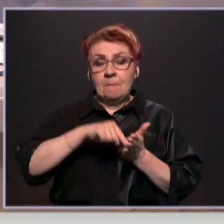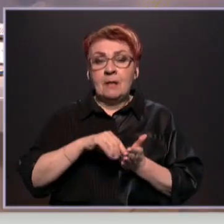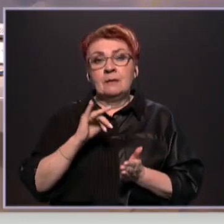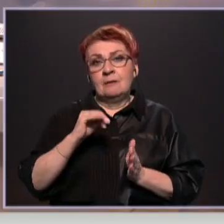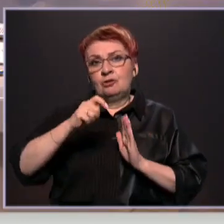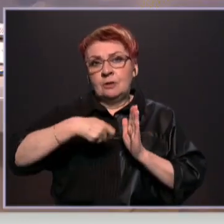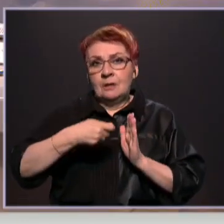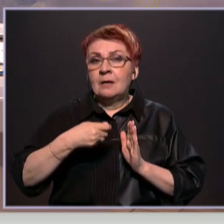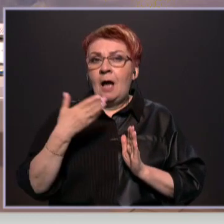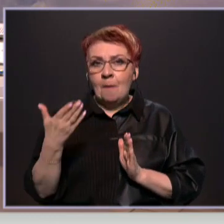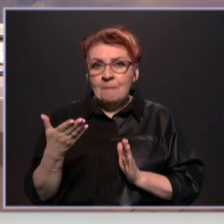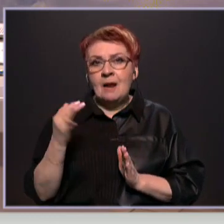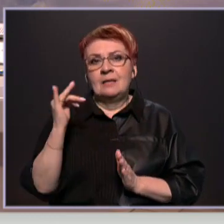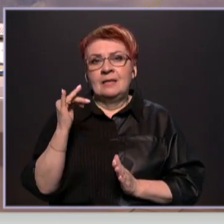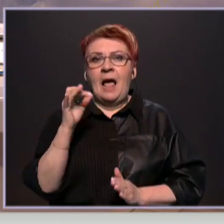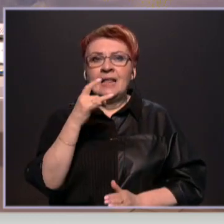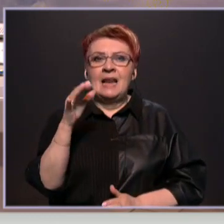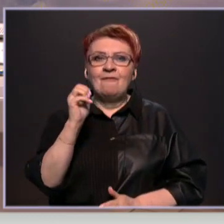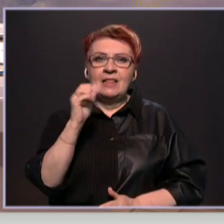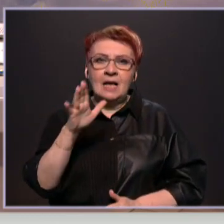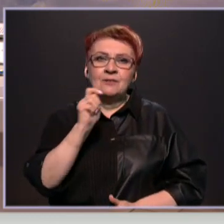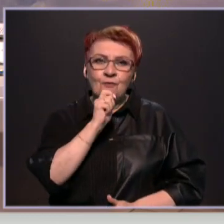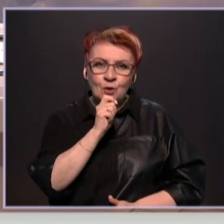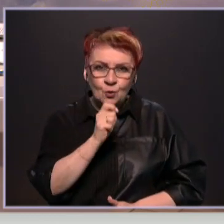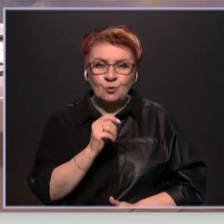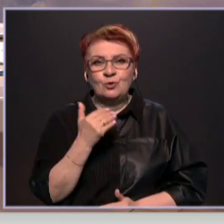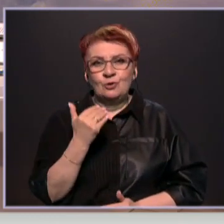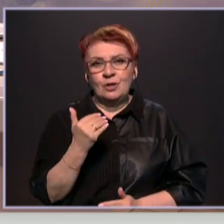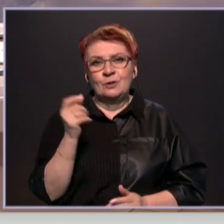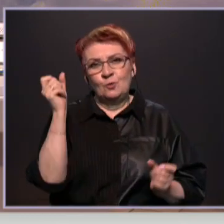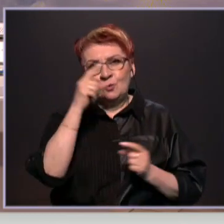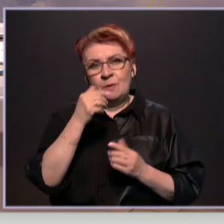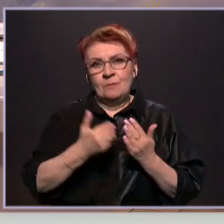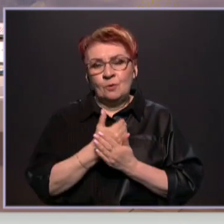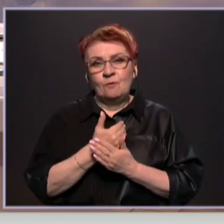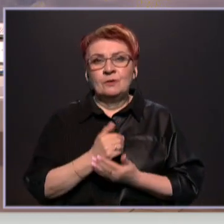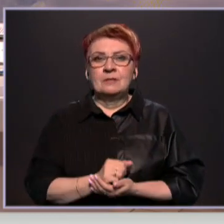Дмитрий Борисов продолжает работать в Донбассе узнаем у них последние новости Андрей Здравствуй